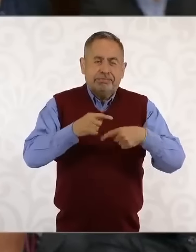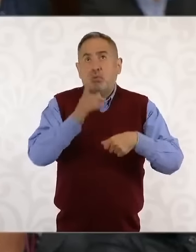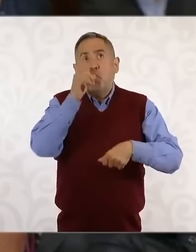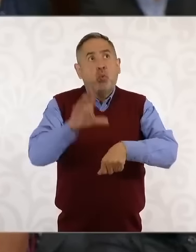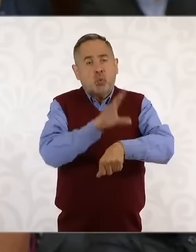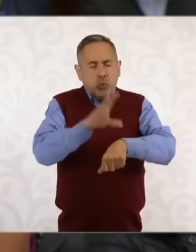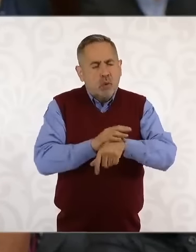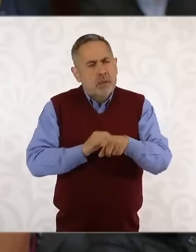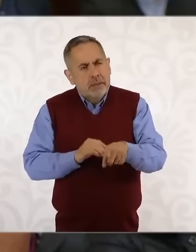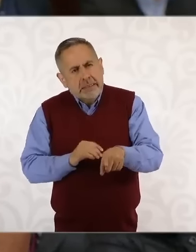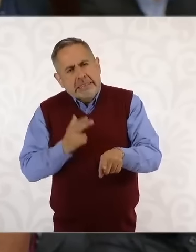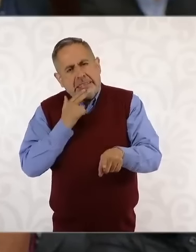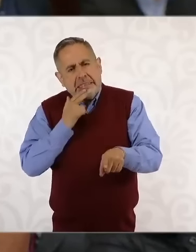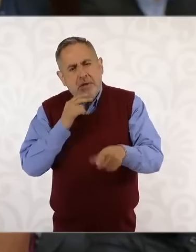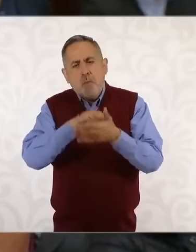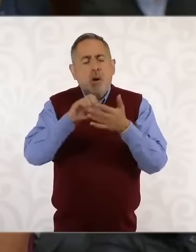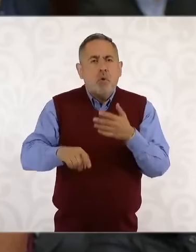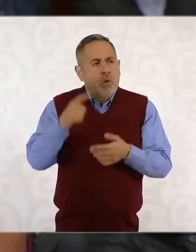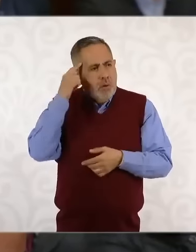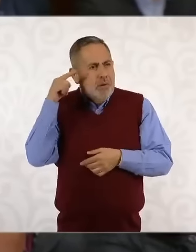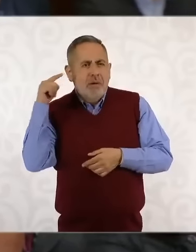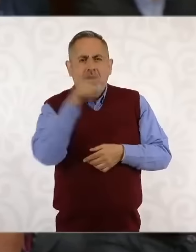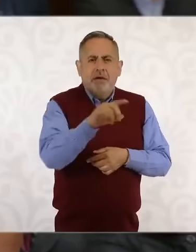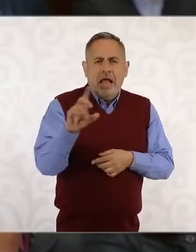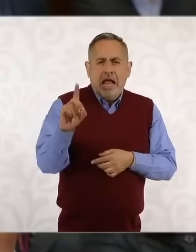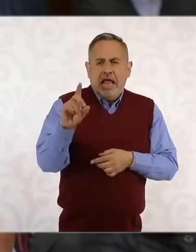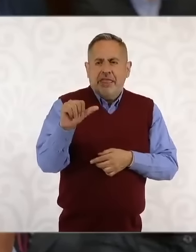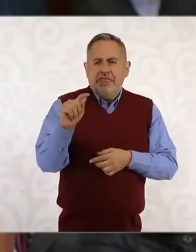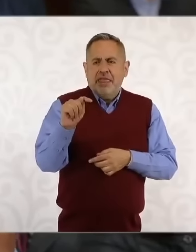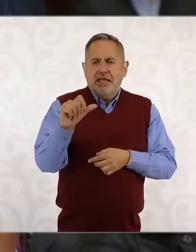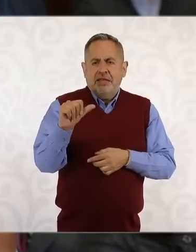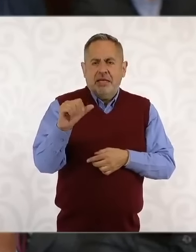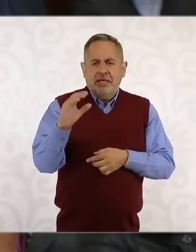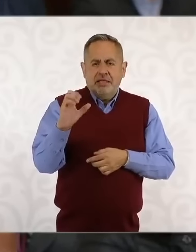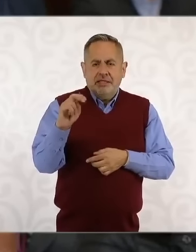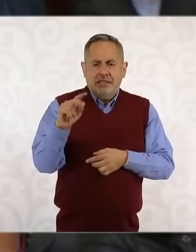de sectores emergentes como los data centers, así como la que se anticipa en actividades productivas